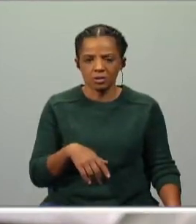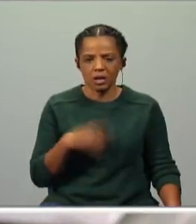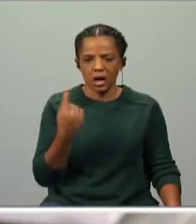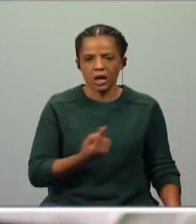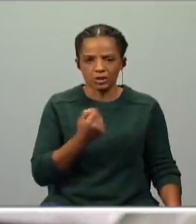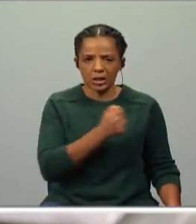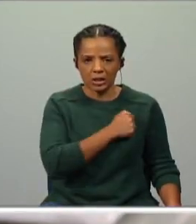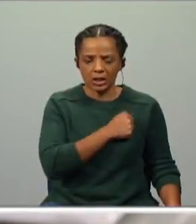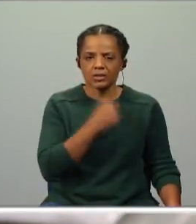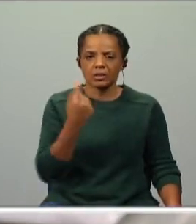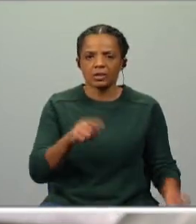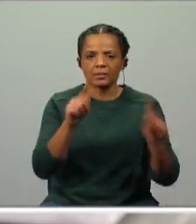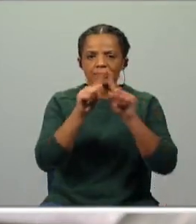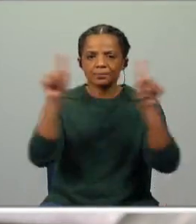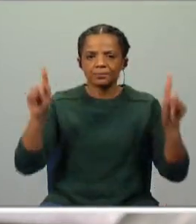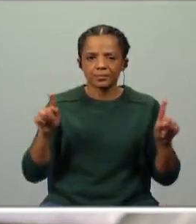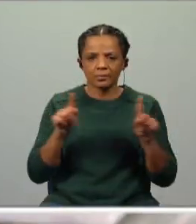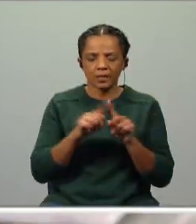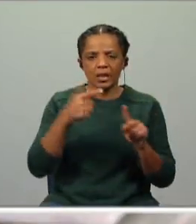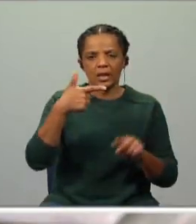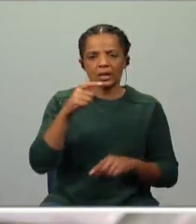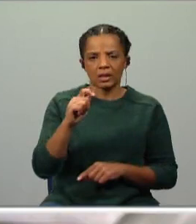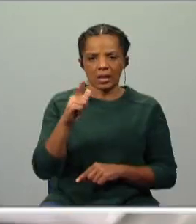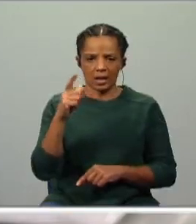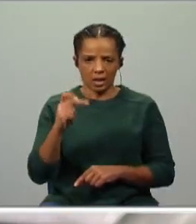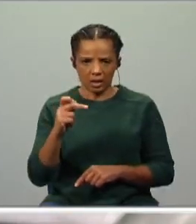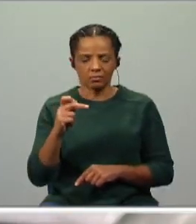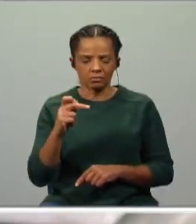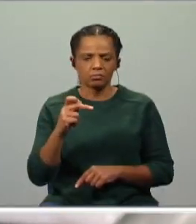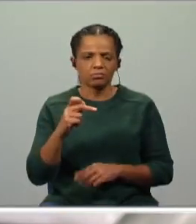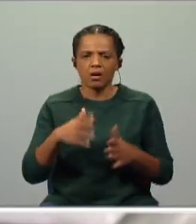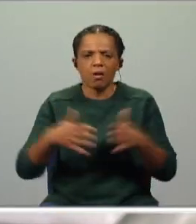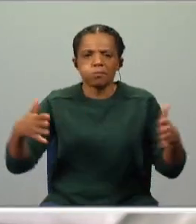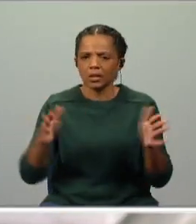Telas pequeninas não são precisos, muito grandes porque isto na verdade é um presente